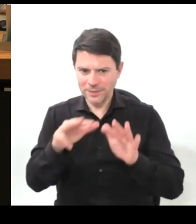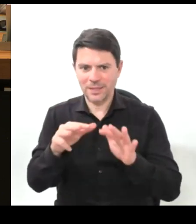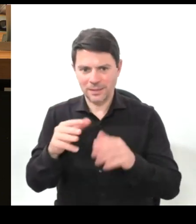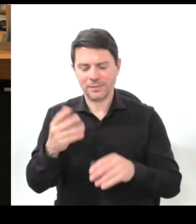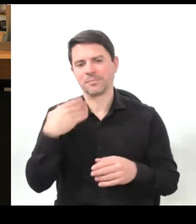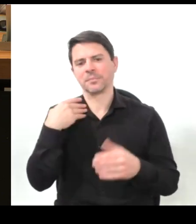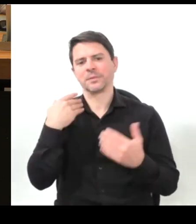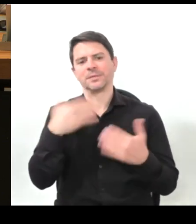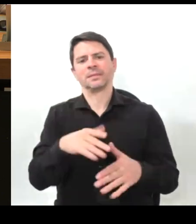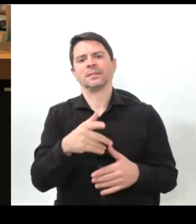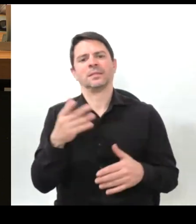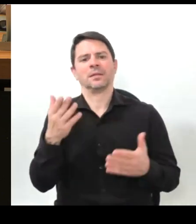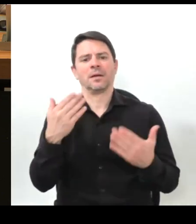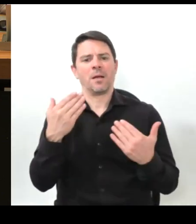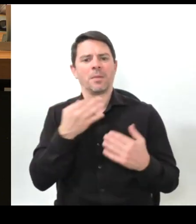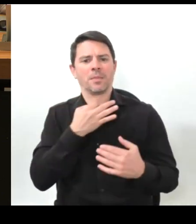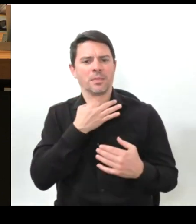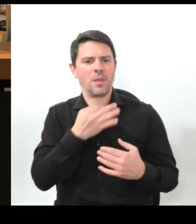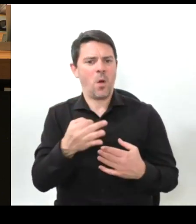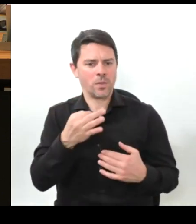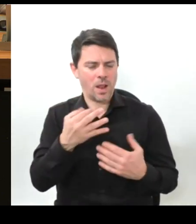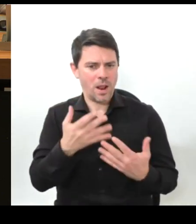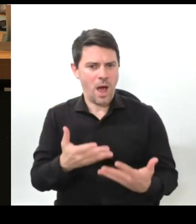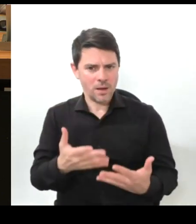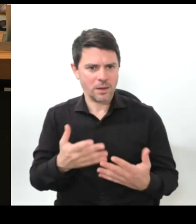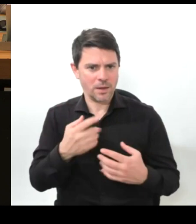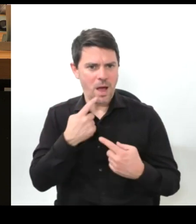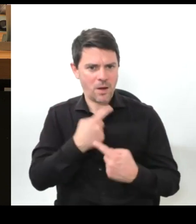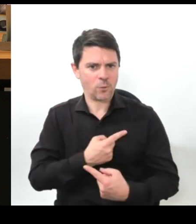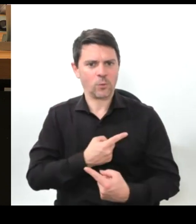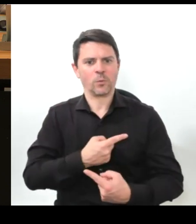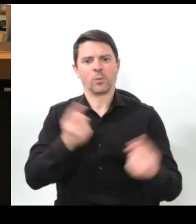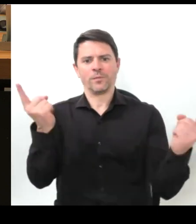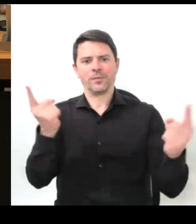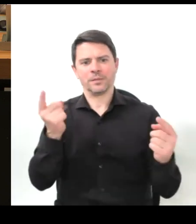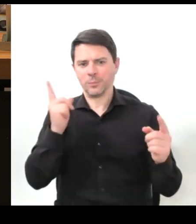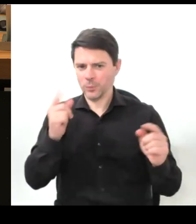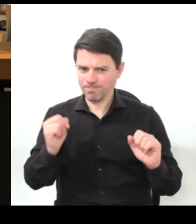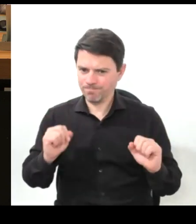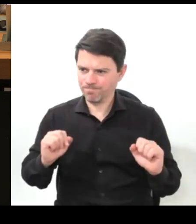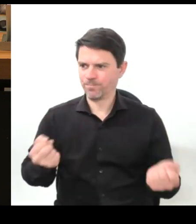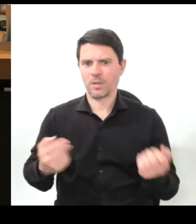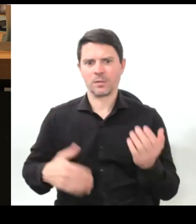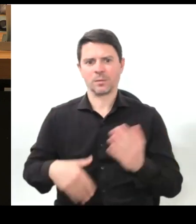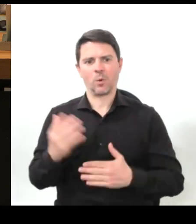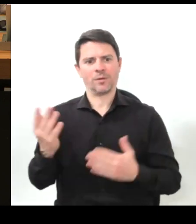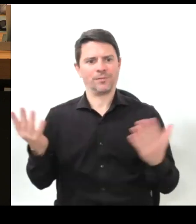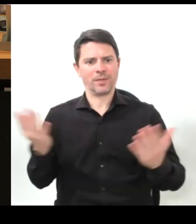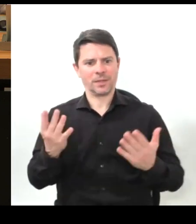uns von unserem gesamten Senatspersonal in dem Bereich und von allen umweltpolitischen Sprecher in den Fraktionen, außer der CDU.